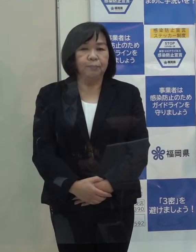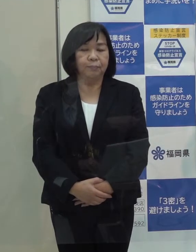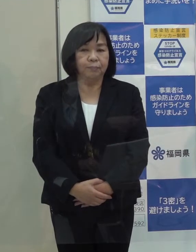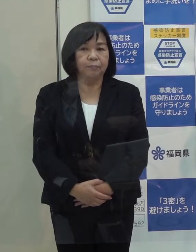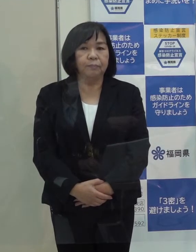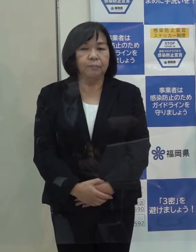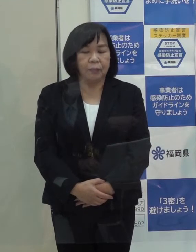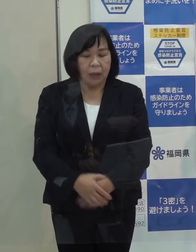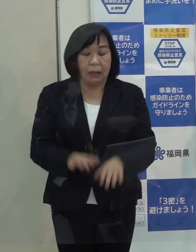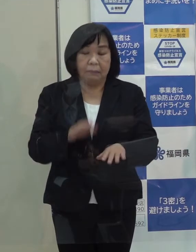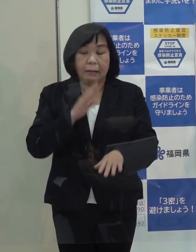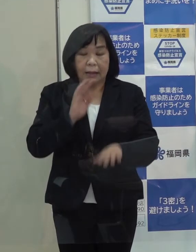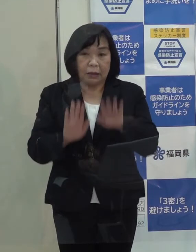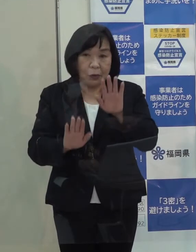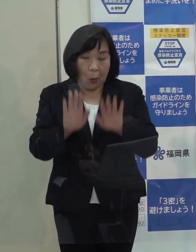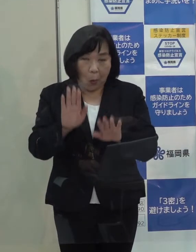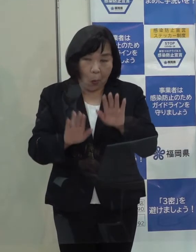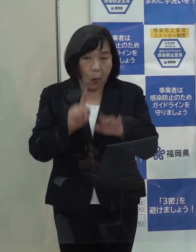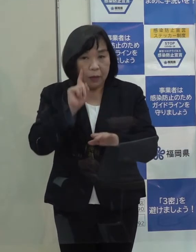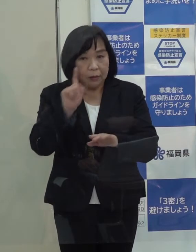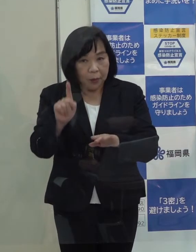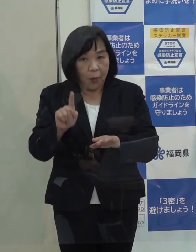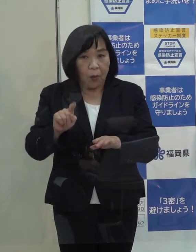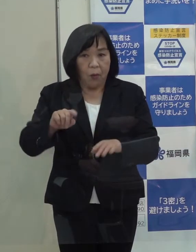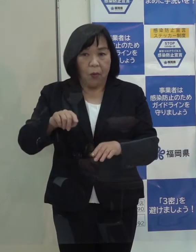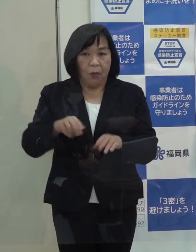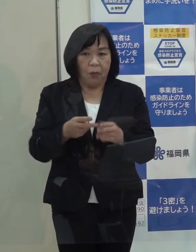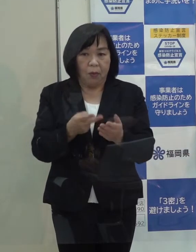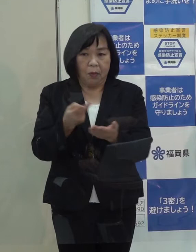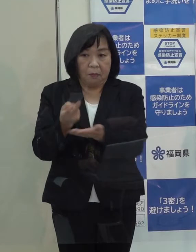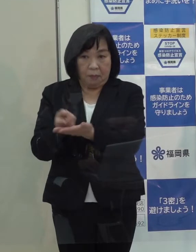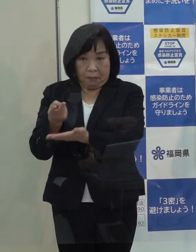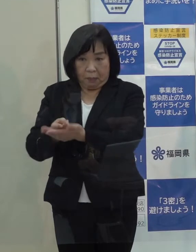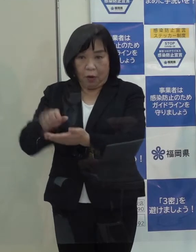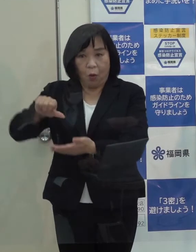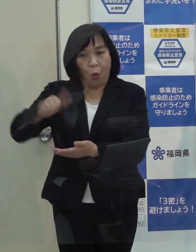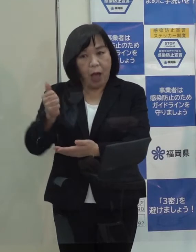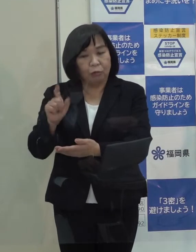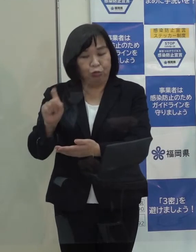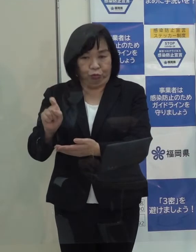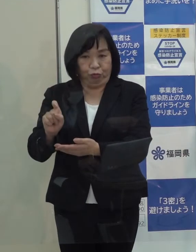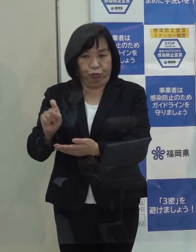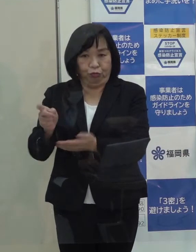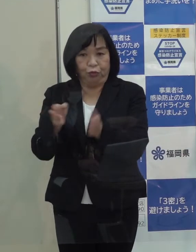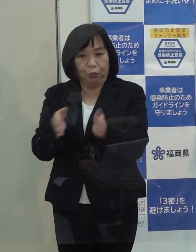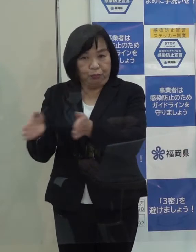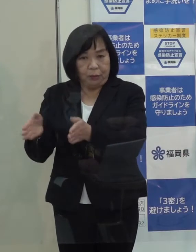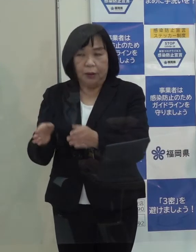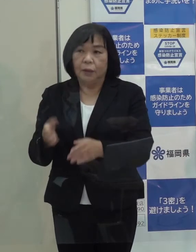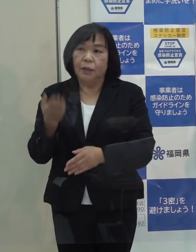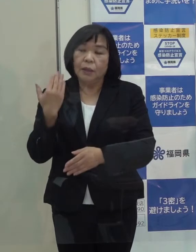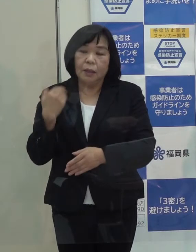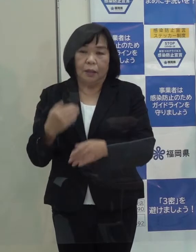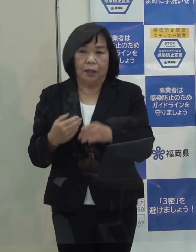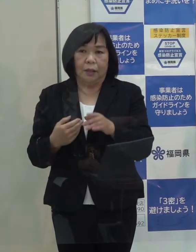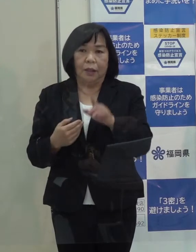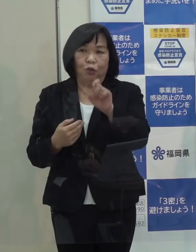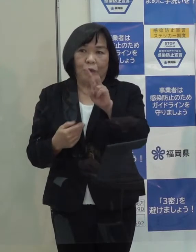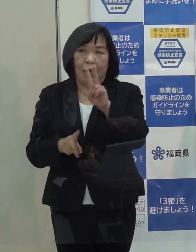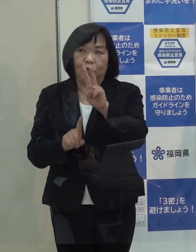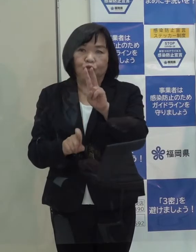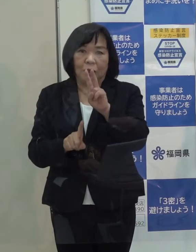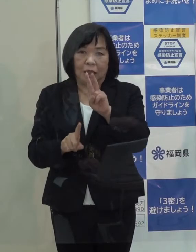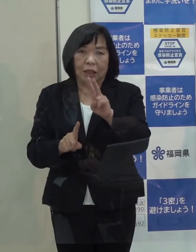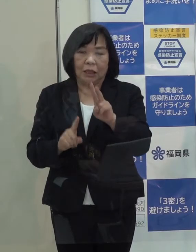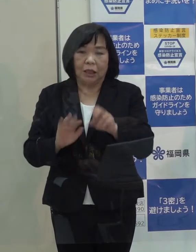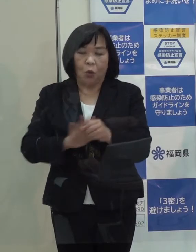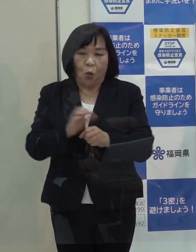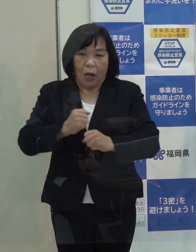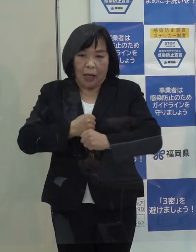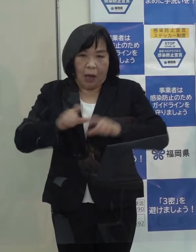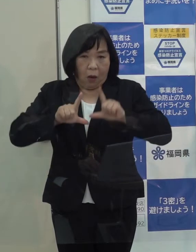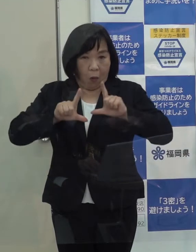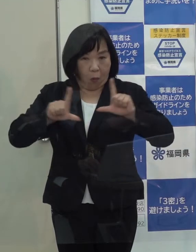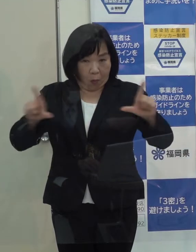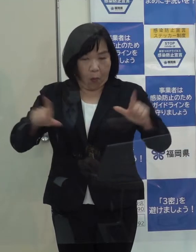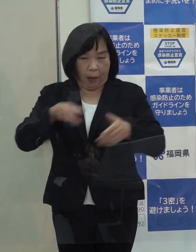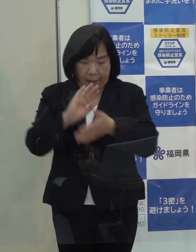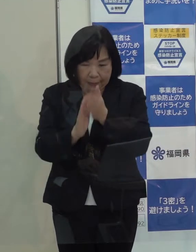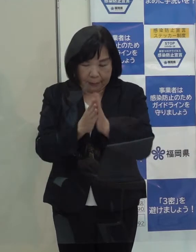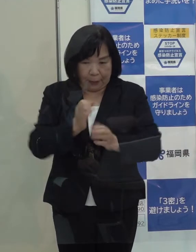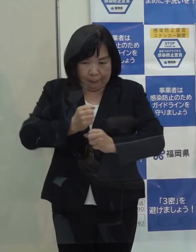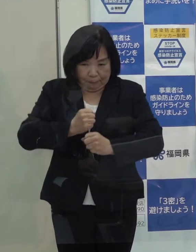現状で言うと ５５１床のコロナ病床を確保しており １２日に「福岡コロナ警報を発動し 医療機関に再度準備態勢に入っていただくよう